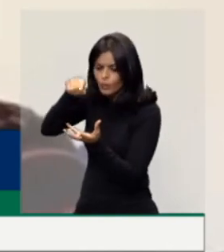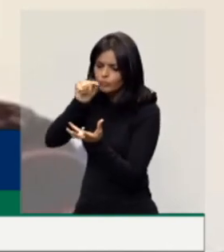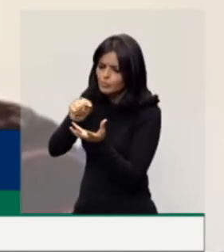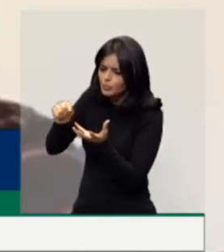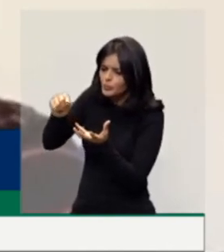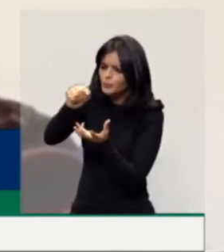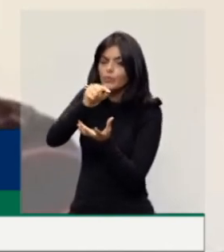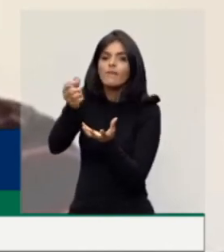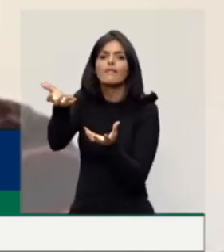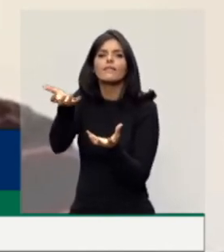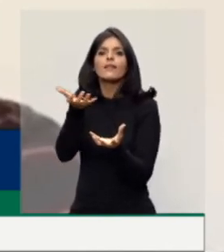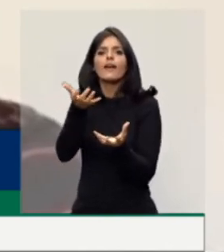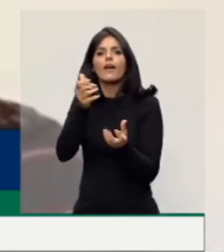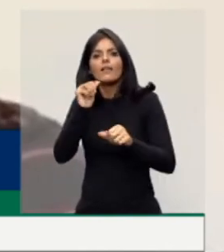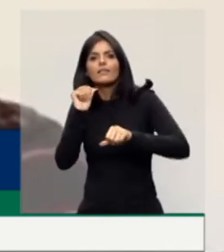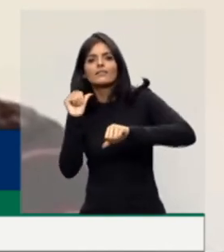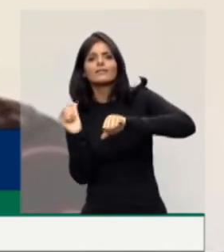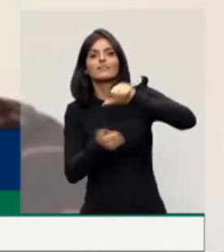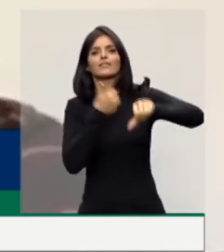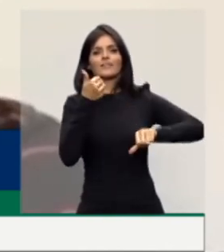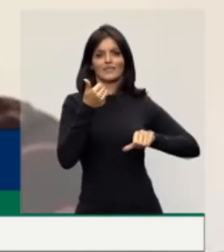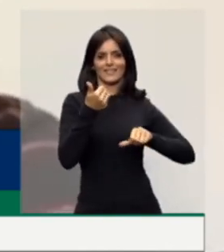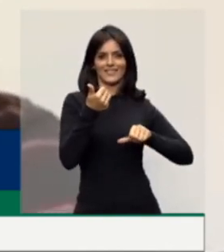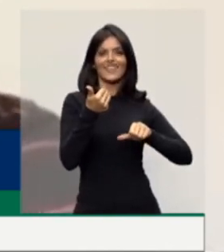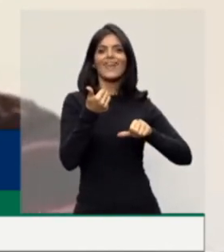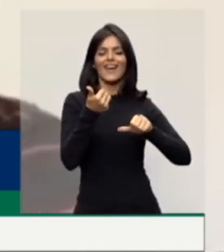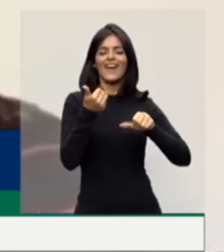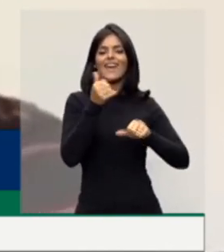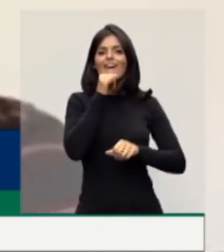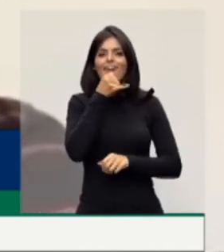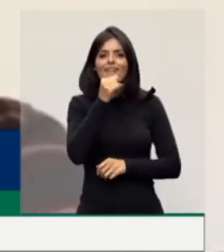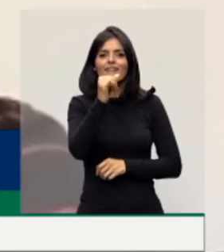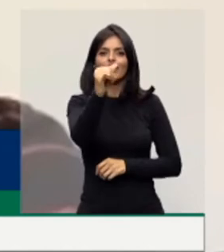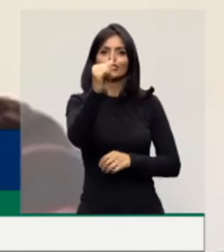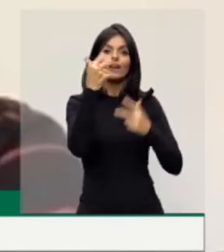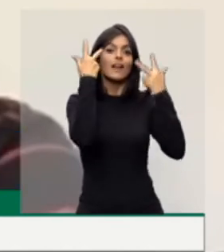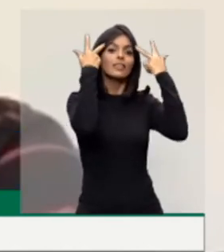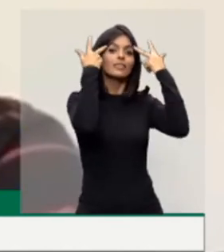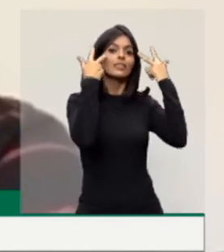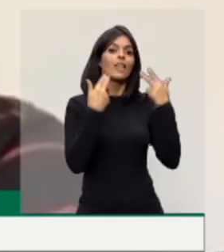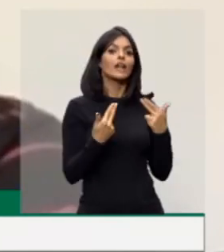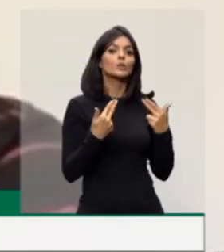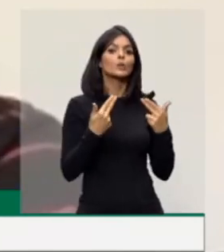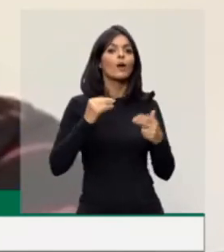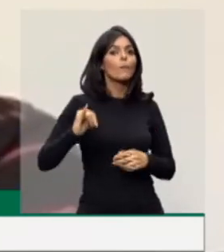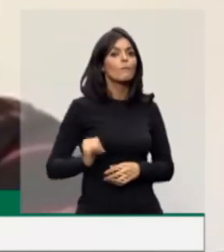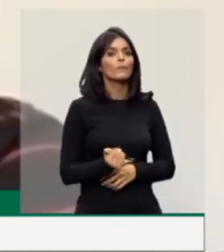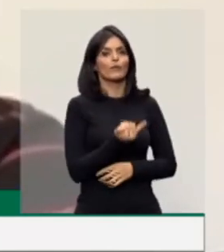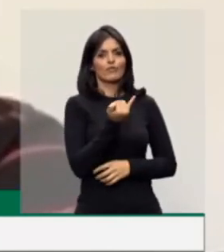ENERGIAS RENOVÁVEIS BUSCA DE TRANSIÇÃO DE MATRIZ ENERGÉTICA TODO MUNDO BUSCANDO ESSA TRANSIÇÃO DE MATRIZ ENERGÉTICA, INCLUSIVE